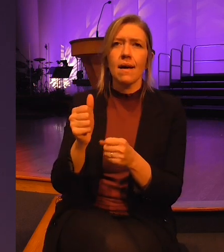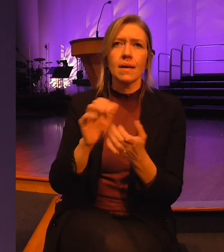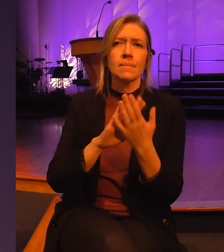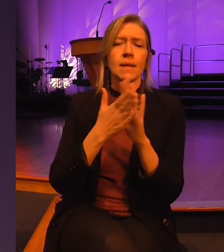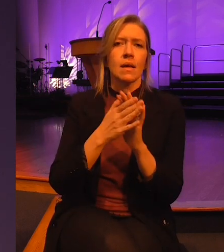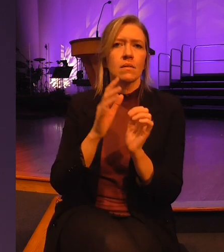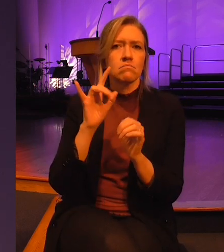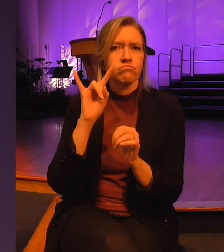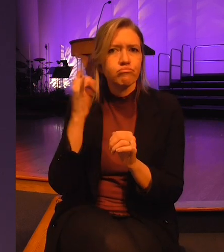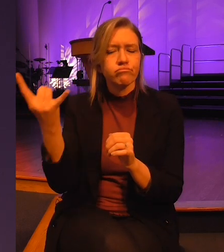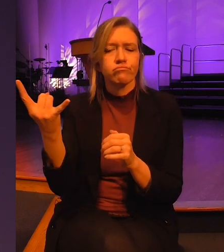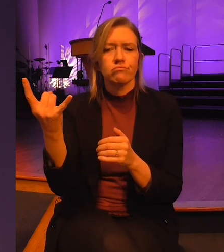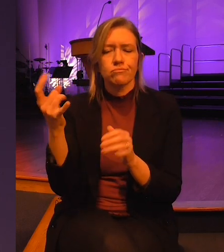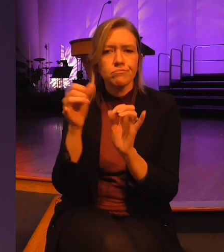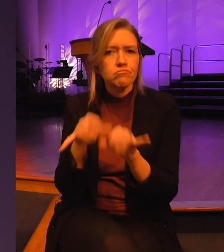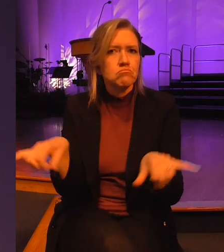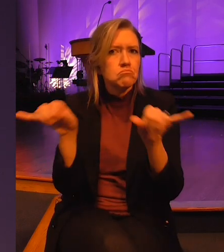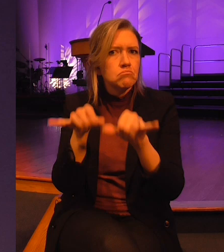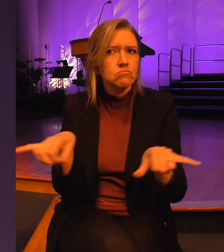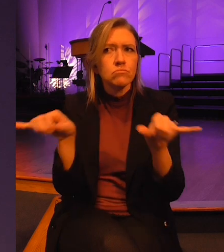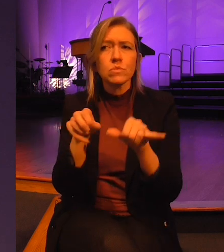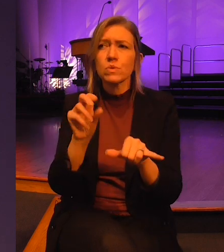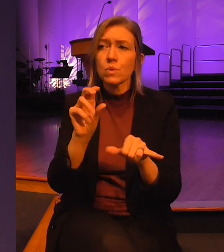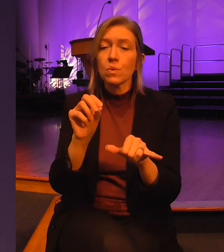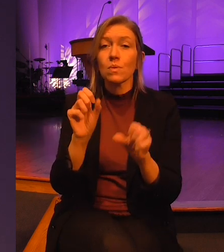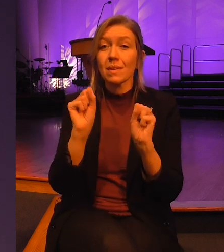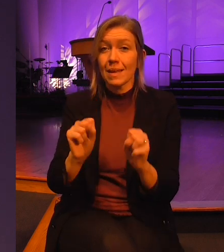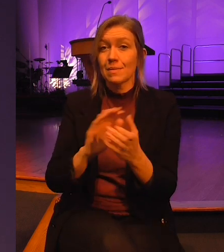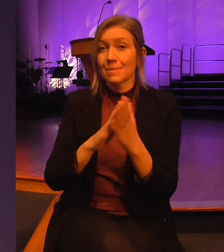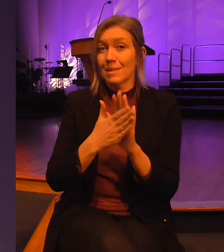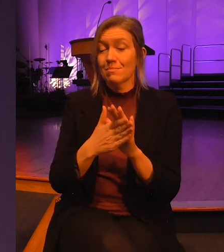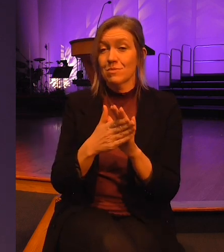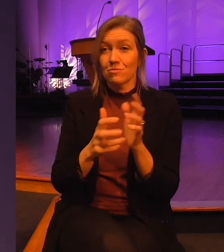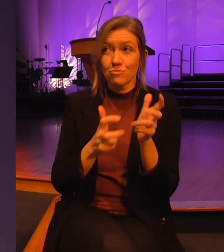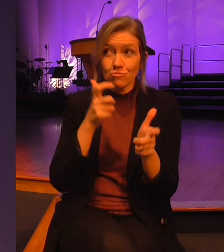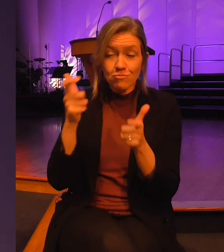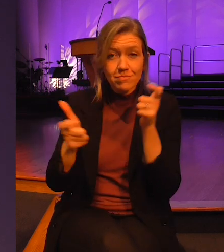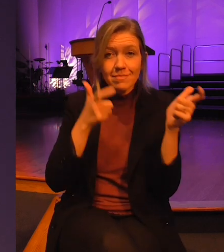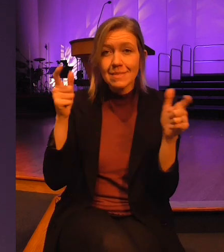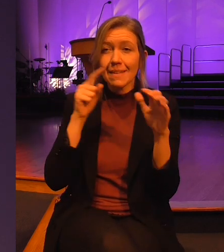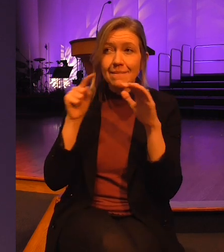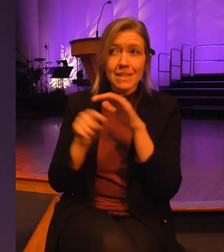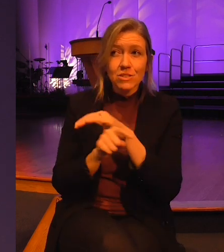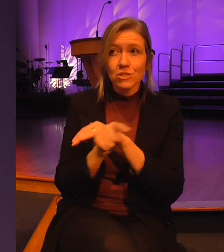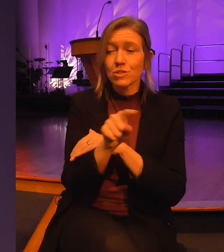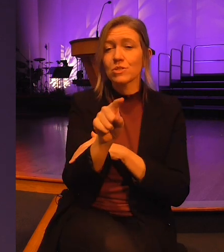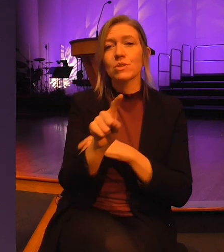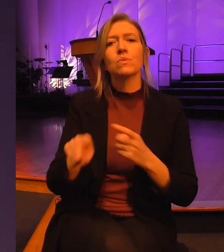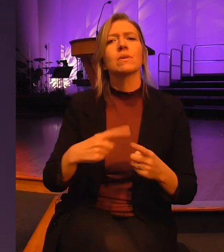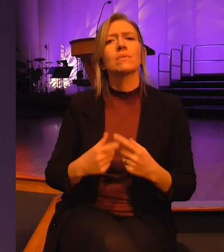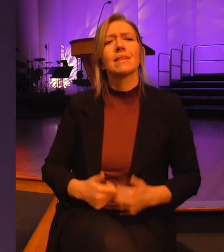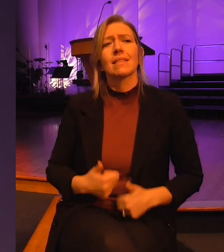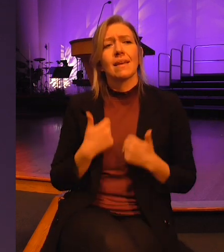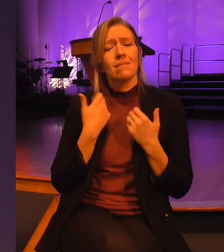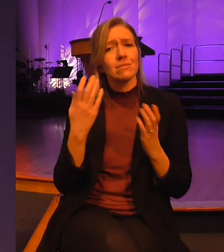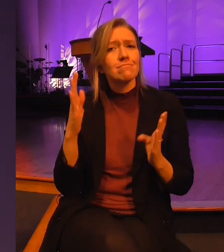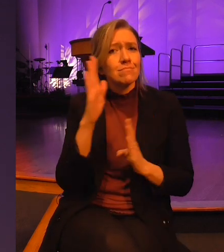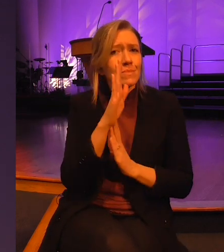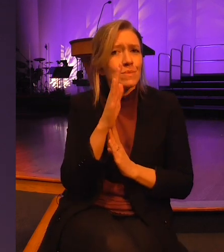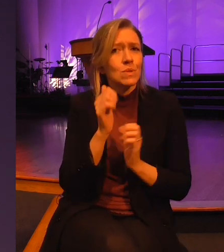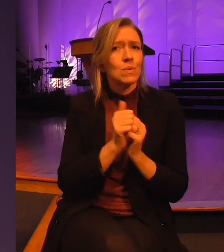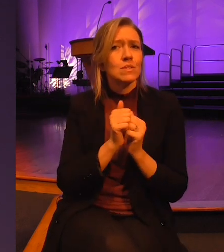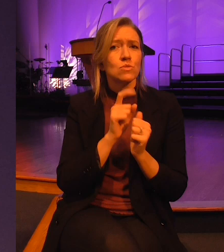en una gran aventura a medida que vivimos en alineación con nuestro verdadero propósito y ser nuestro increíble,